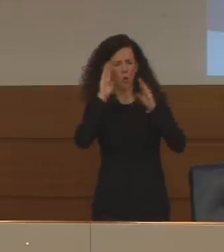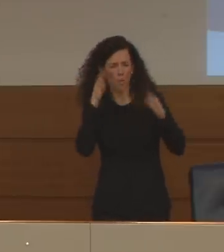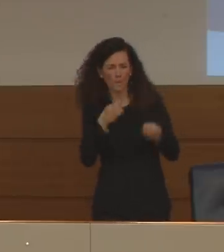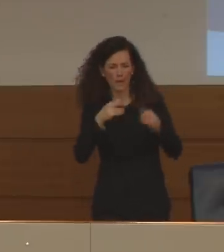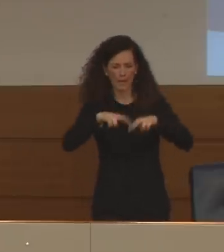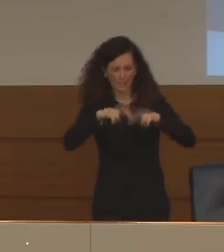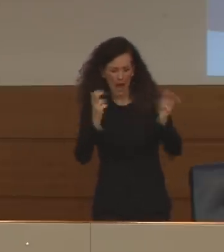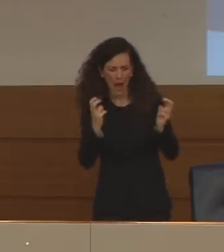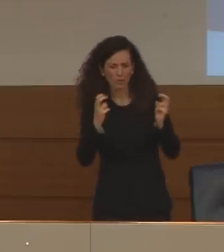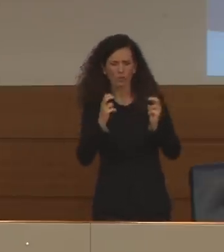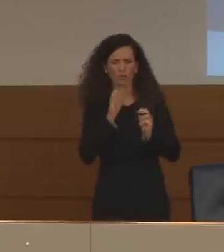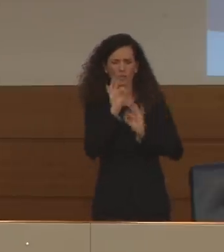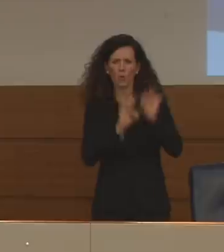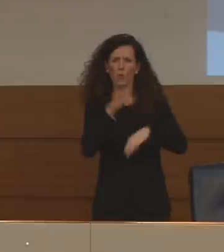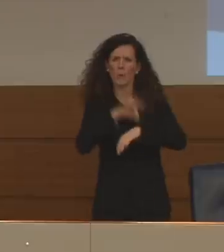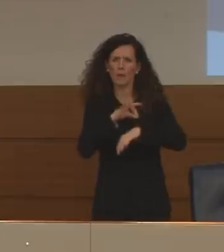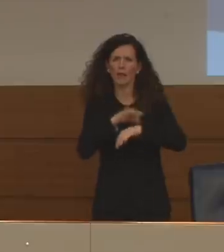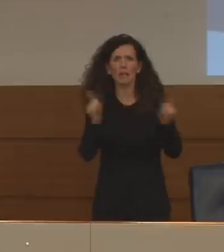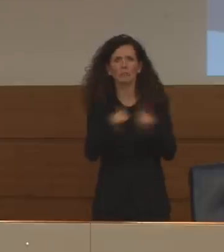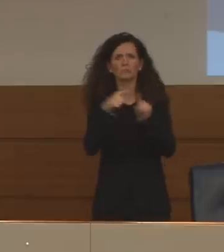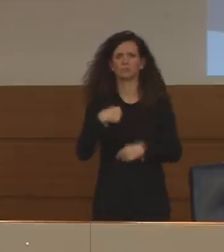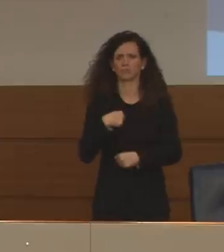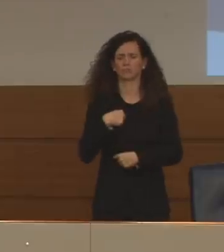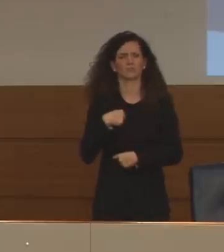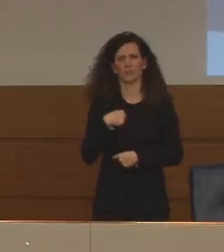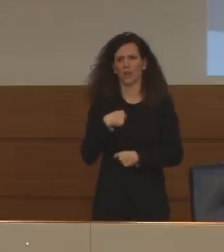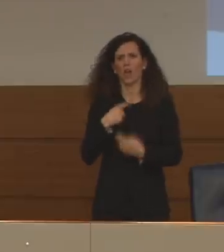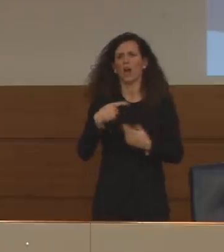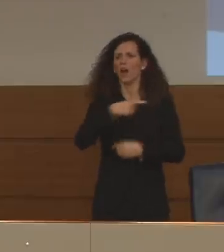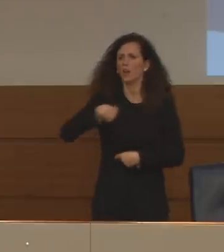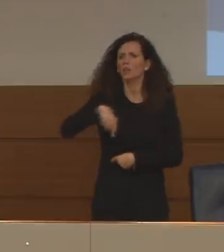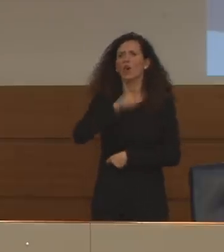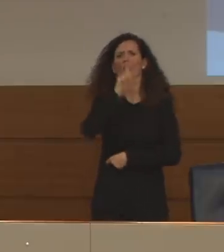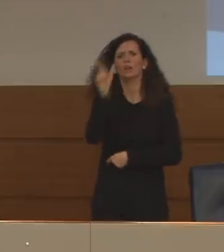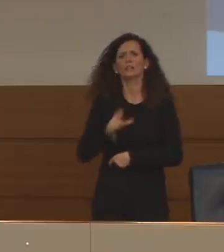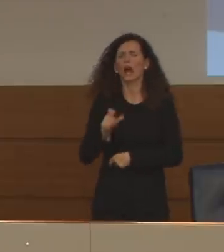morte con un sistema che è radicato negli anni e che ci consente quindi di